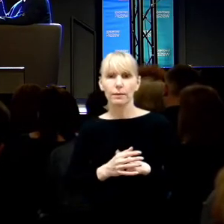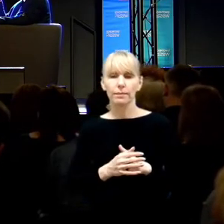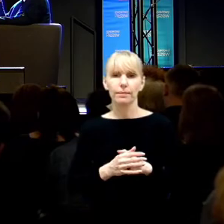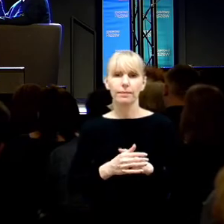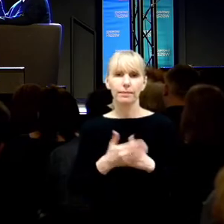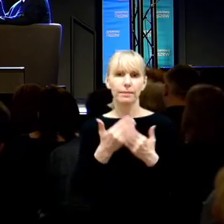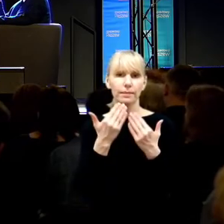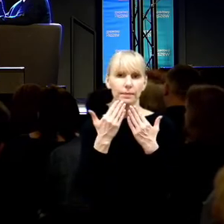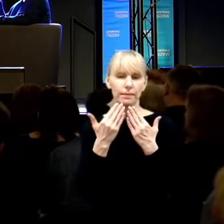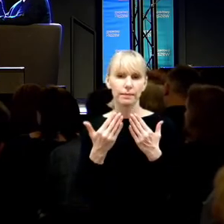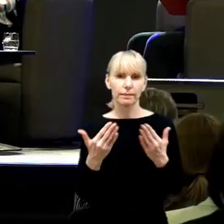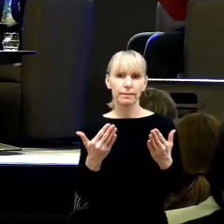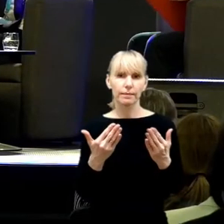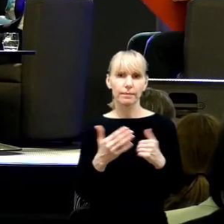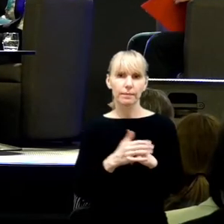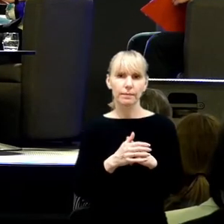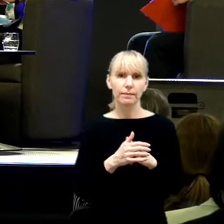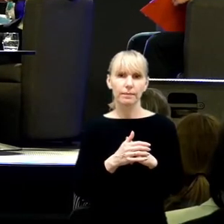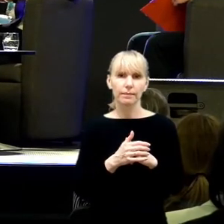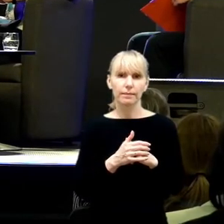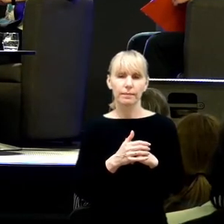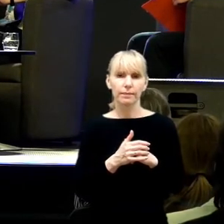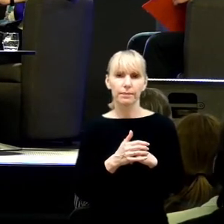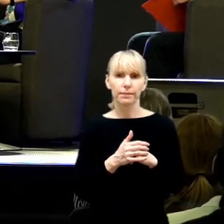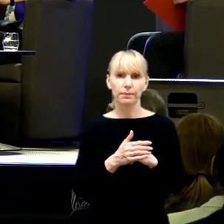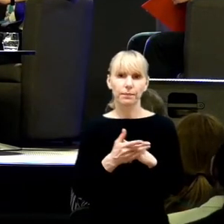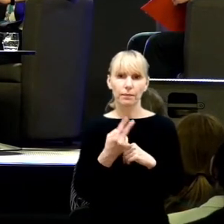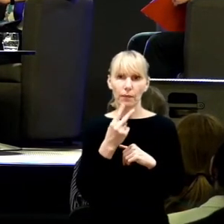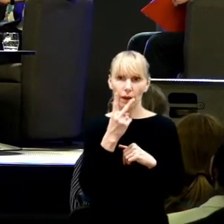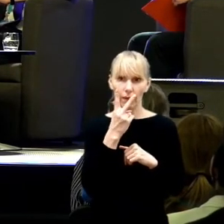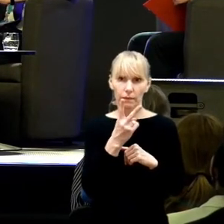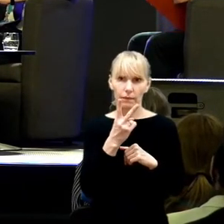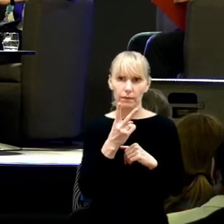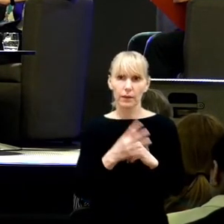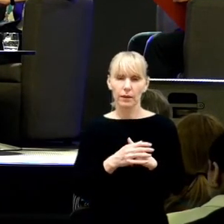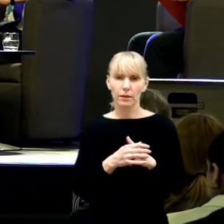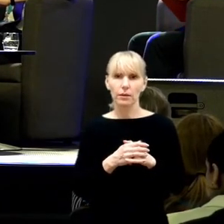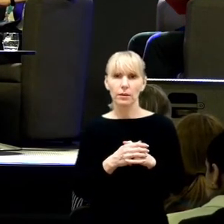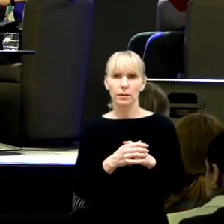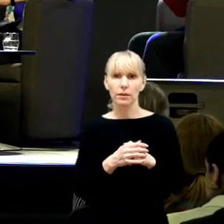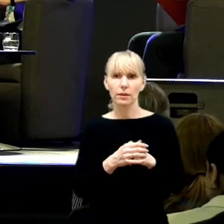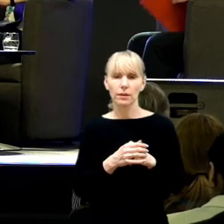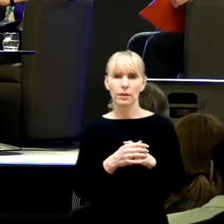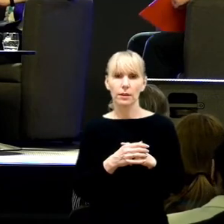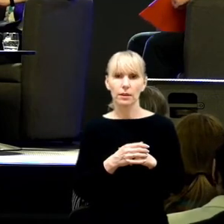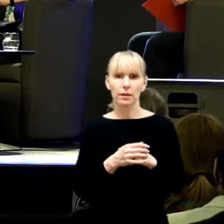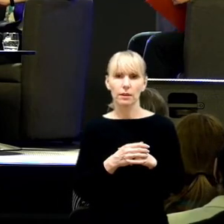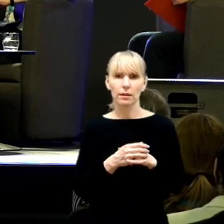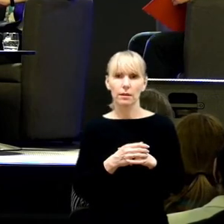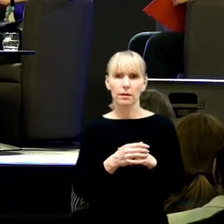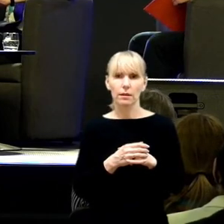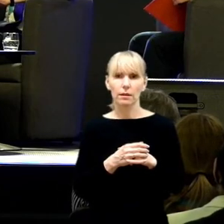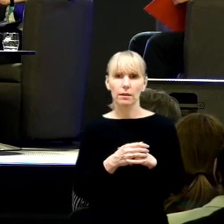No i widzimy taki właśnie trochę, można mieć takie właśnie później takie rozdwojenie jaźni, myślę trochę,